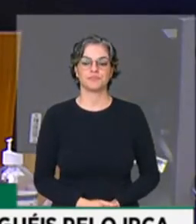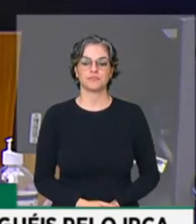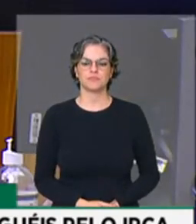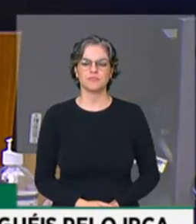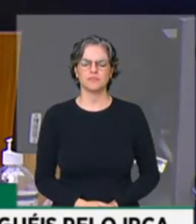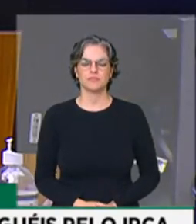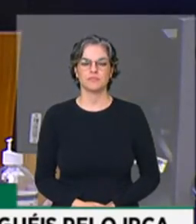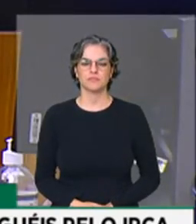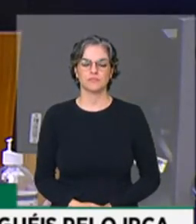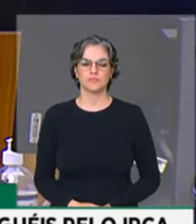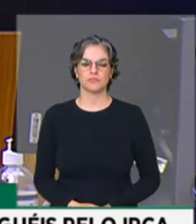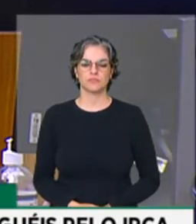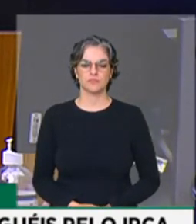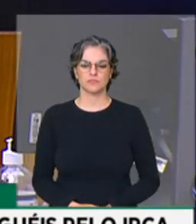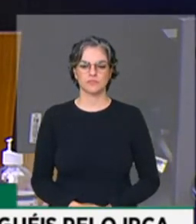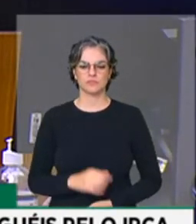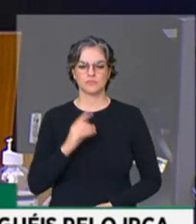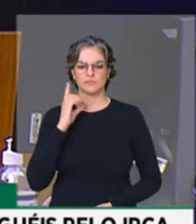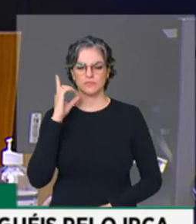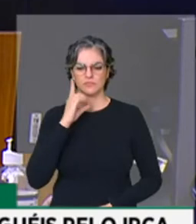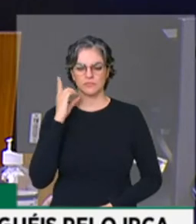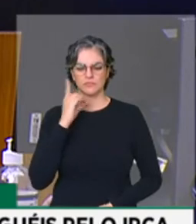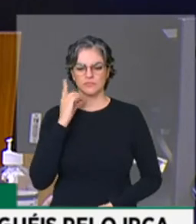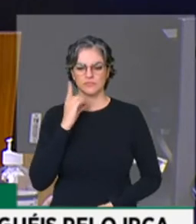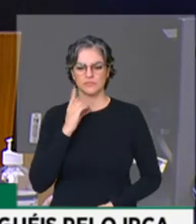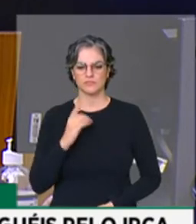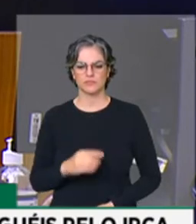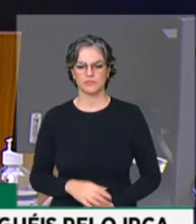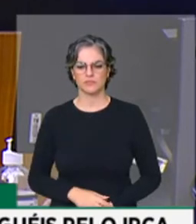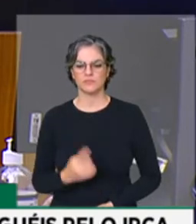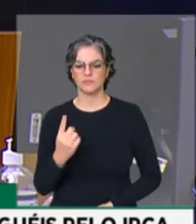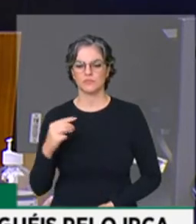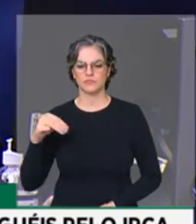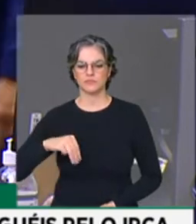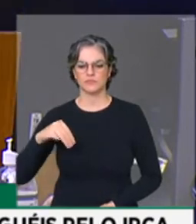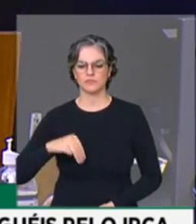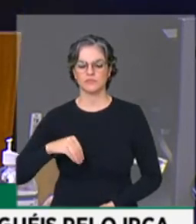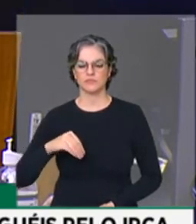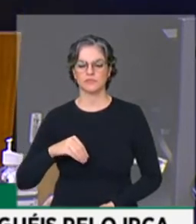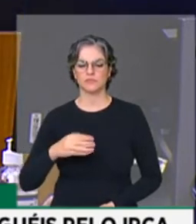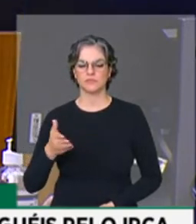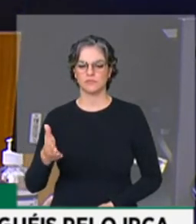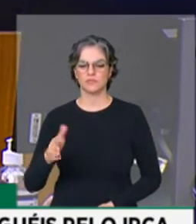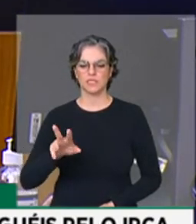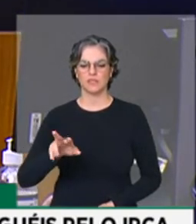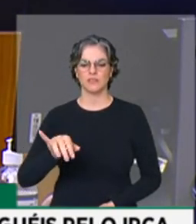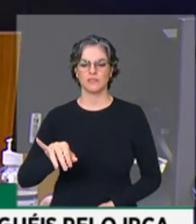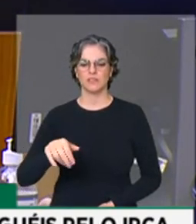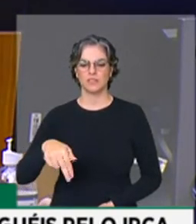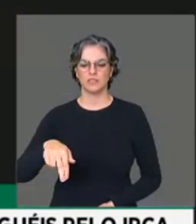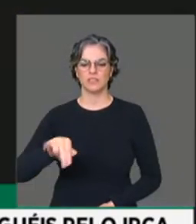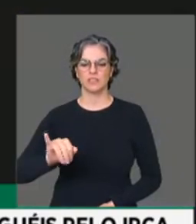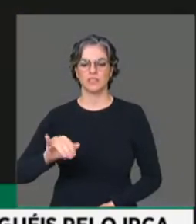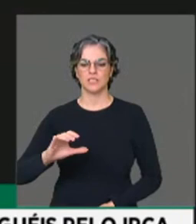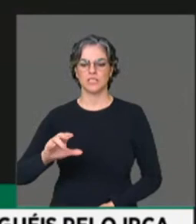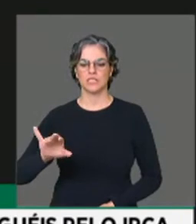QUE O GOVERNO CUMPRA COM RAPIDEZ O QUE FOI DE FORMA ACERTADA. -- [PRESIDENTE]: UM MINUTO O DEPUTADO VINÍCIUS, POR FAVOR. [DEPUTADO]: MUITO OBRIGADO PELA DEFERÊNCIA,